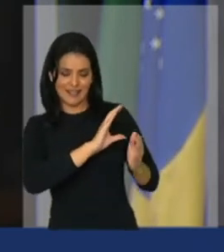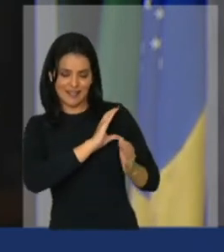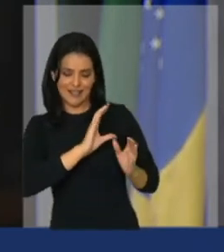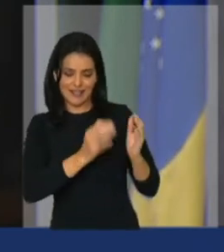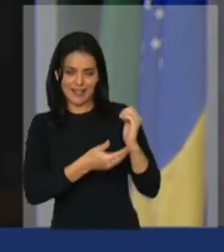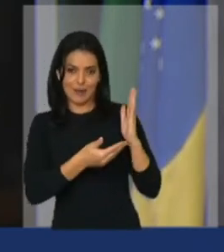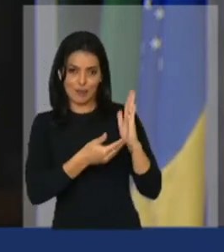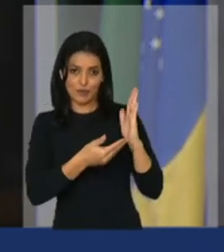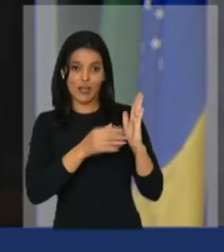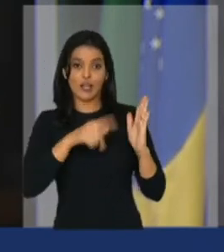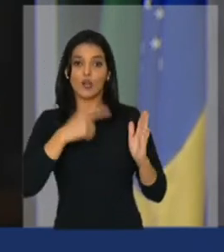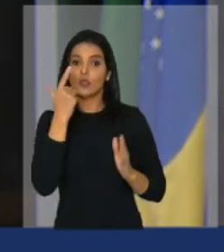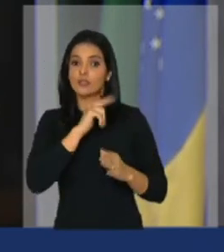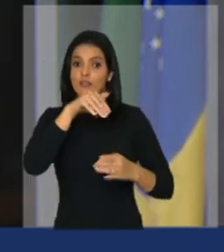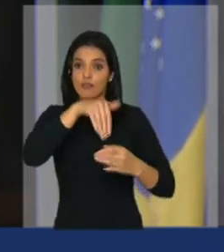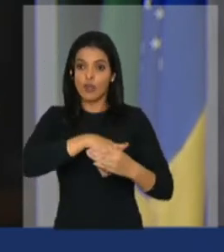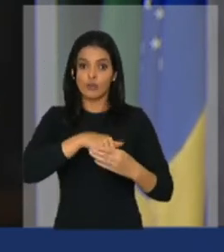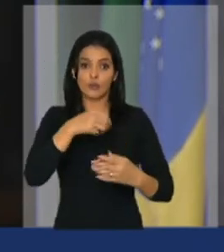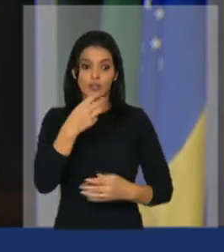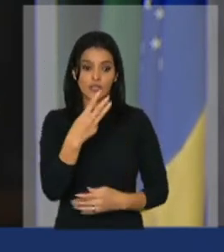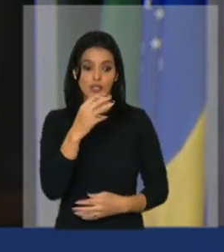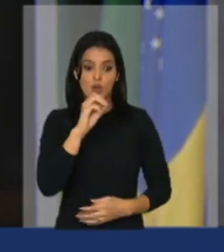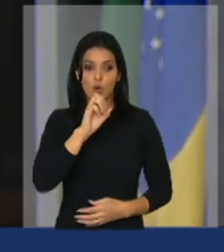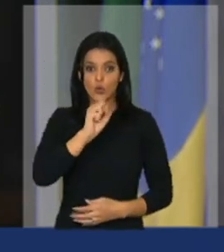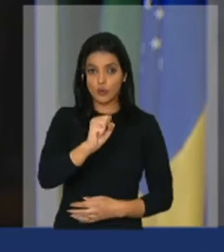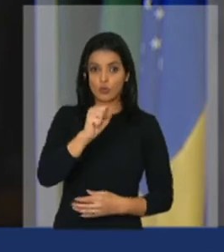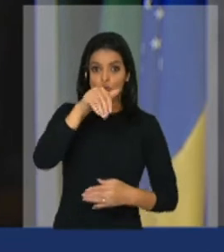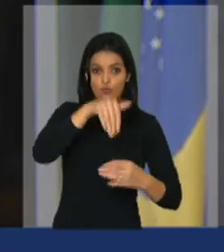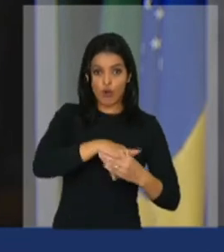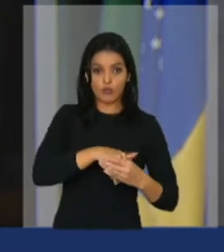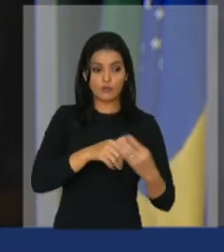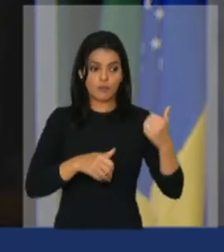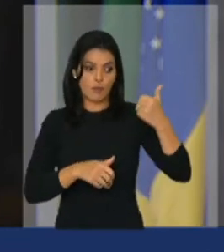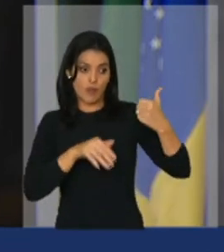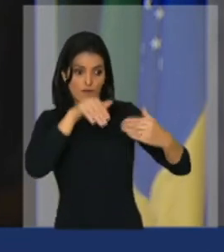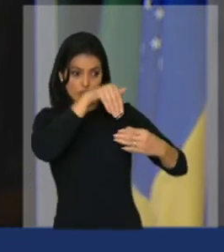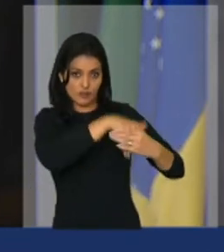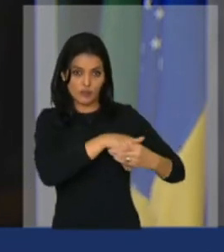DEPUTADOS, E 208 VOTOS POR DUAS VEZES, DEPUTADOS FEDERAIS, SENADORES FEDERAIS, OLHEM PARA QUE ESTÁ